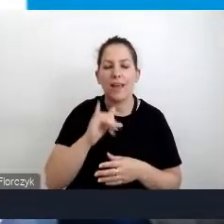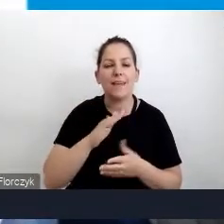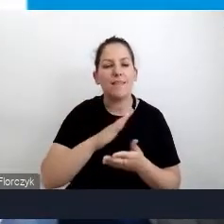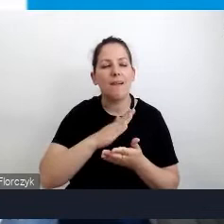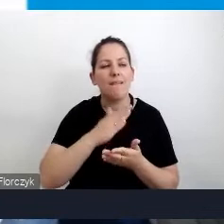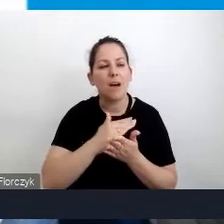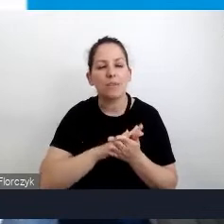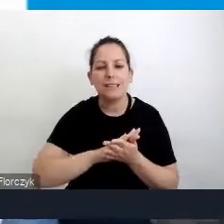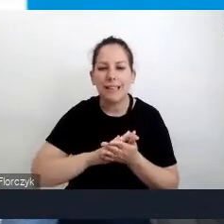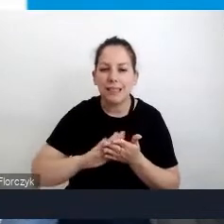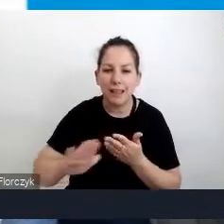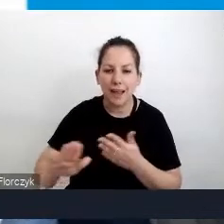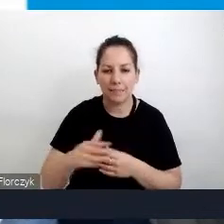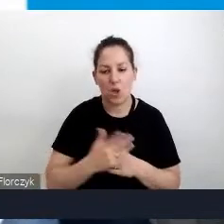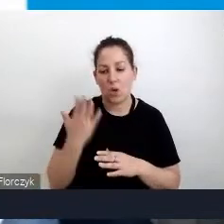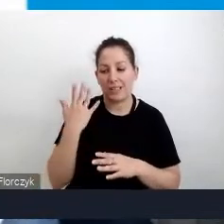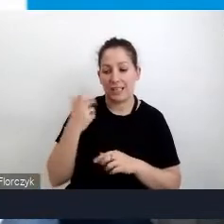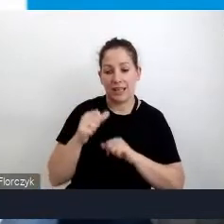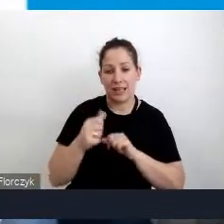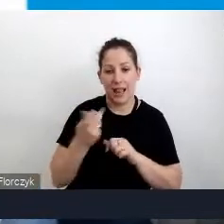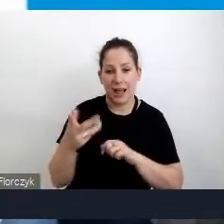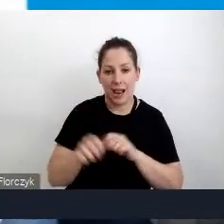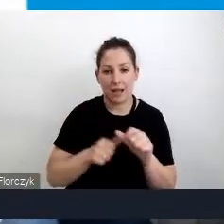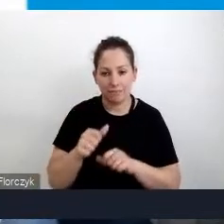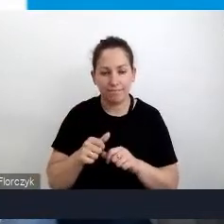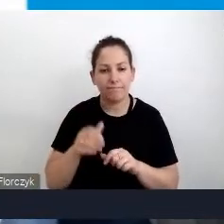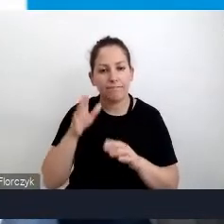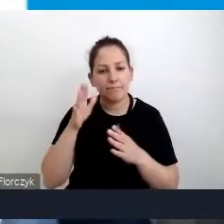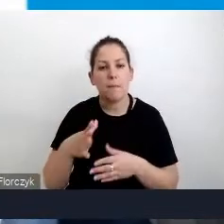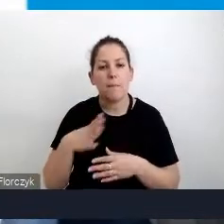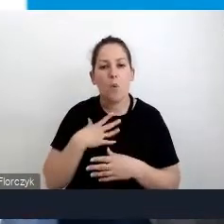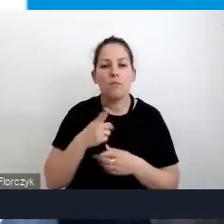Tylko w ostatnich kilku latach doprowadziliśmy do zmodernizowania